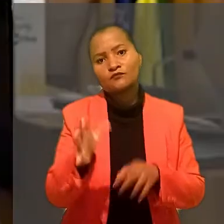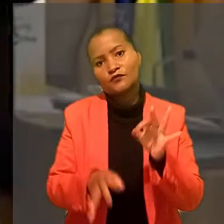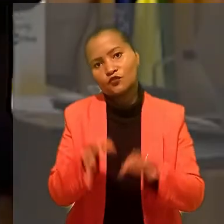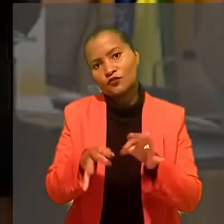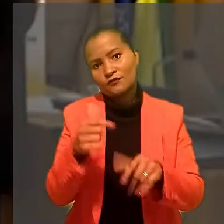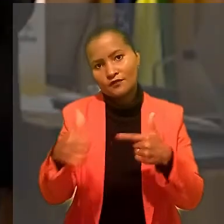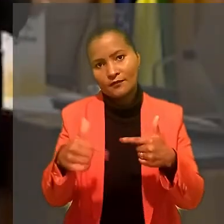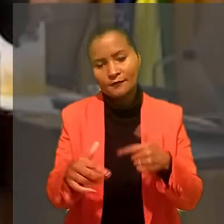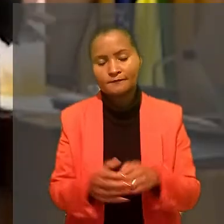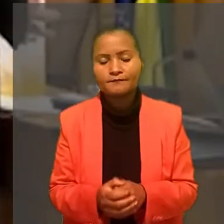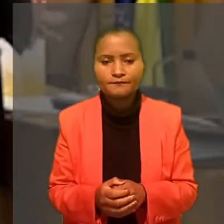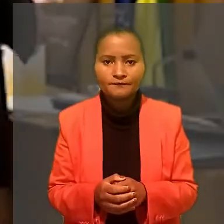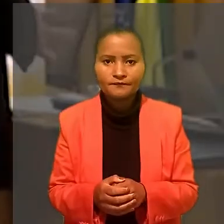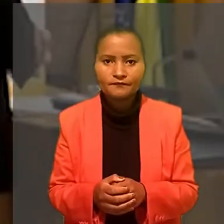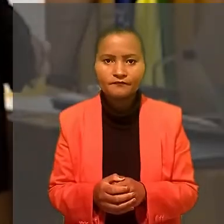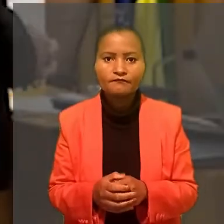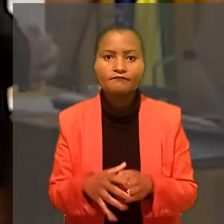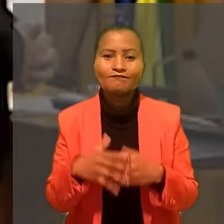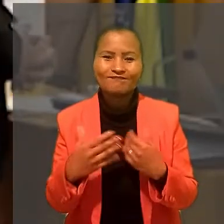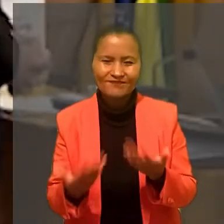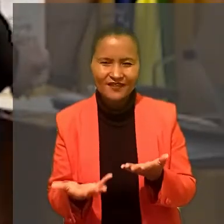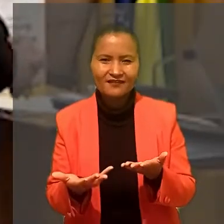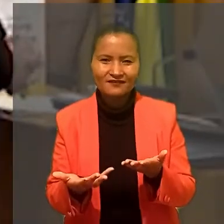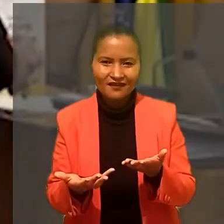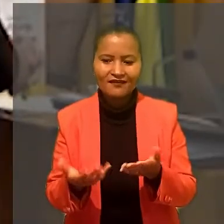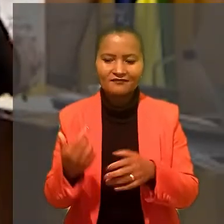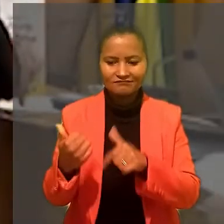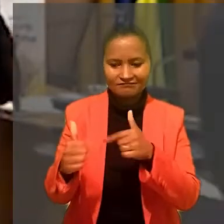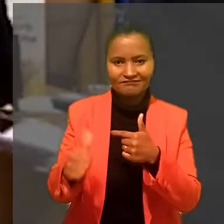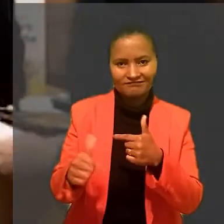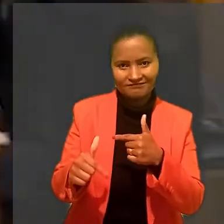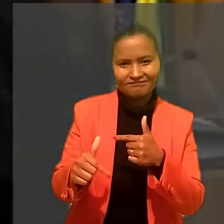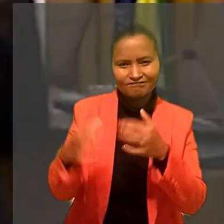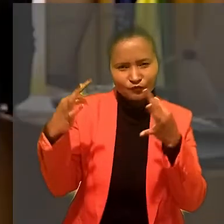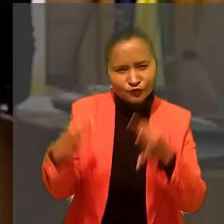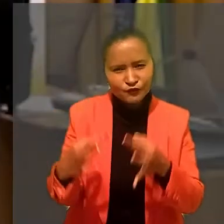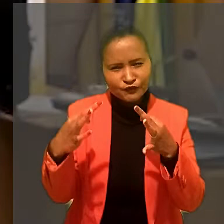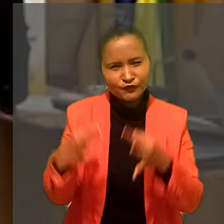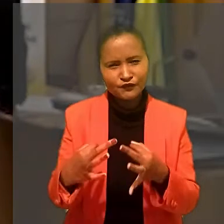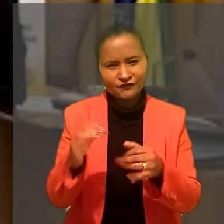"A Justiça do Trabalho faz um trabalho de excelência, e a intenção é sempre melhorar.